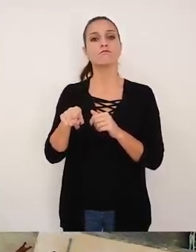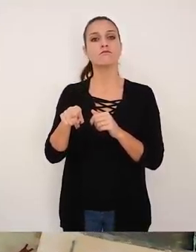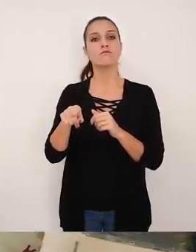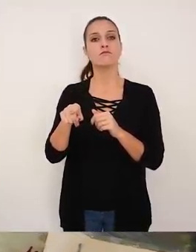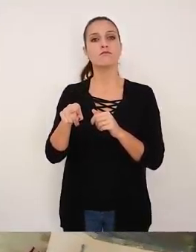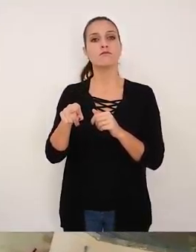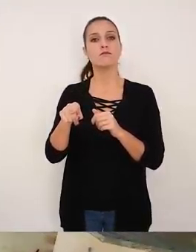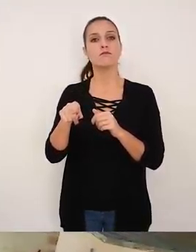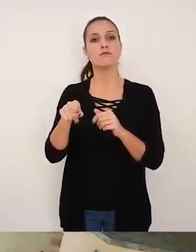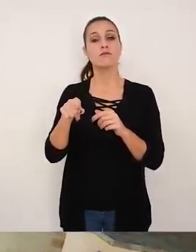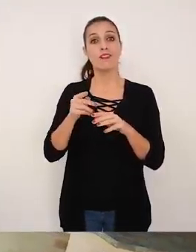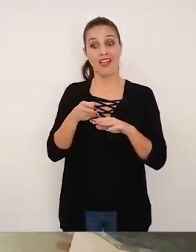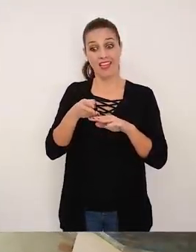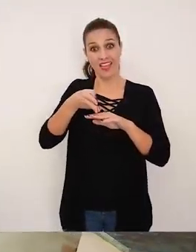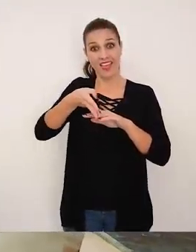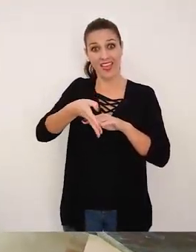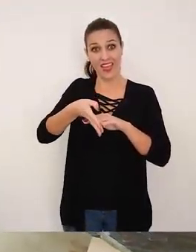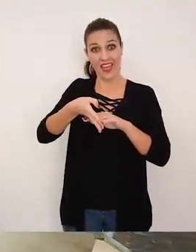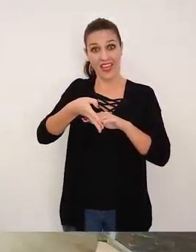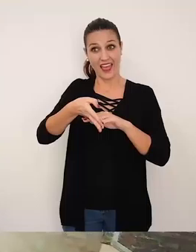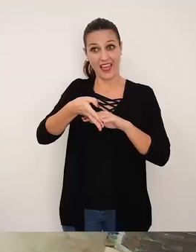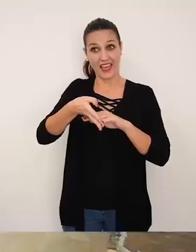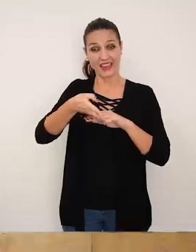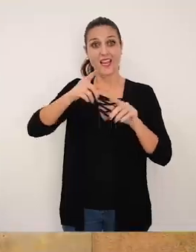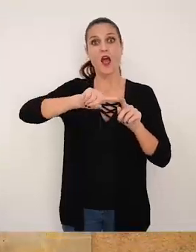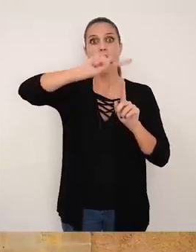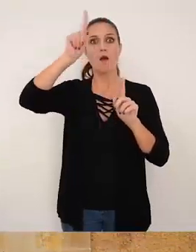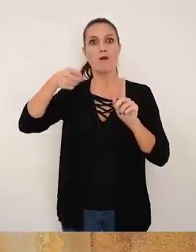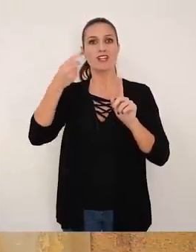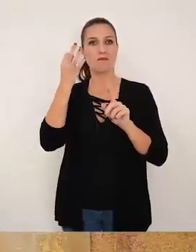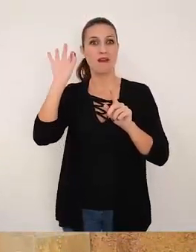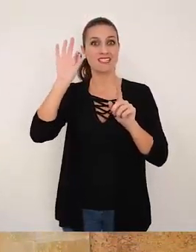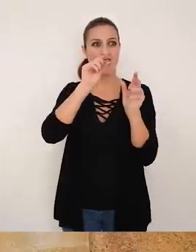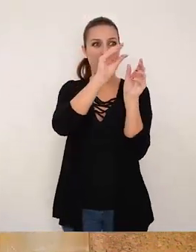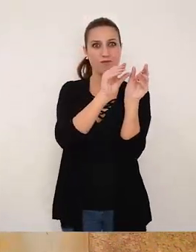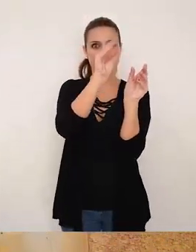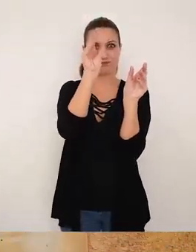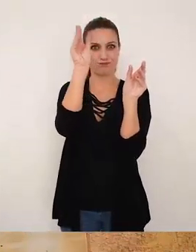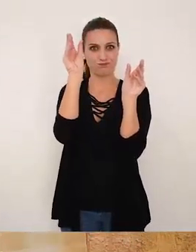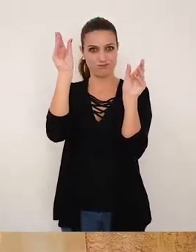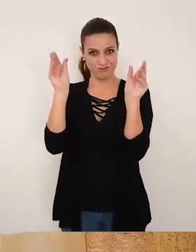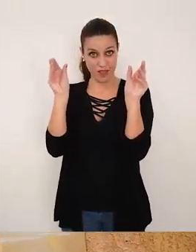abitato e l’accesso al suo interno è garantito da un caratteristico portale bugnato sito